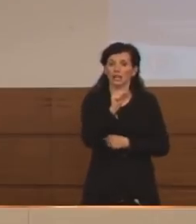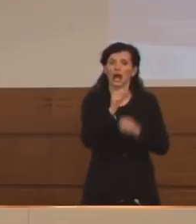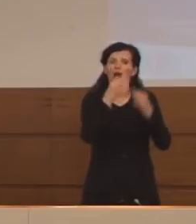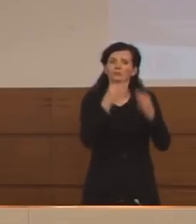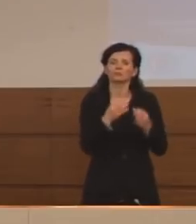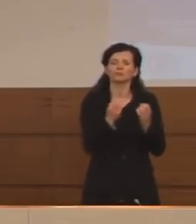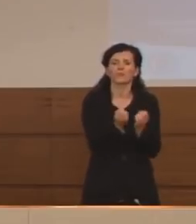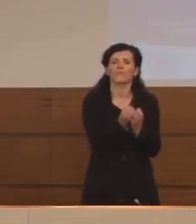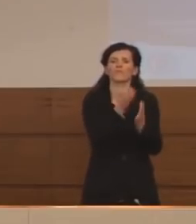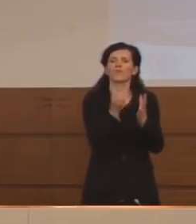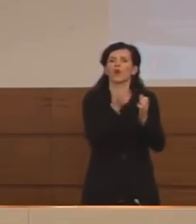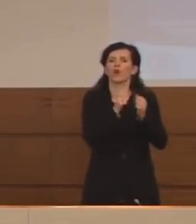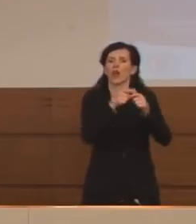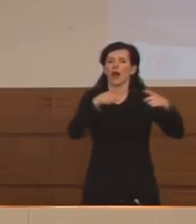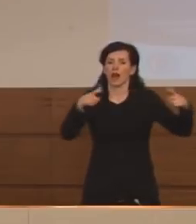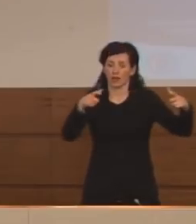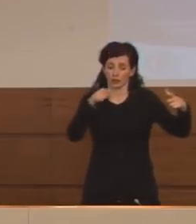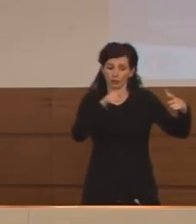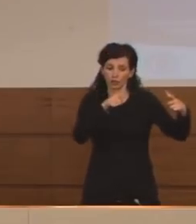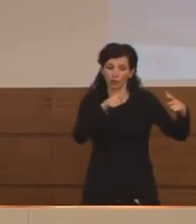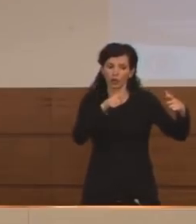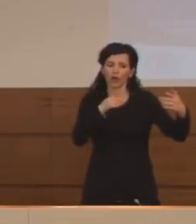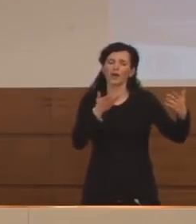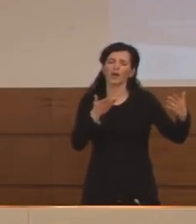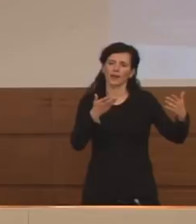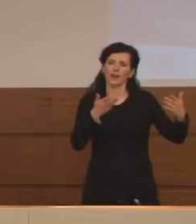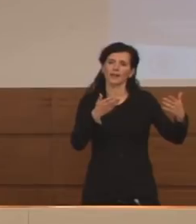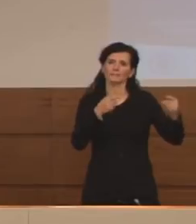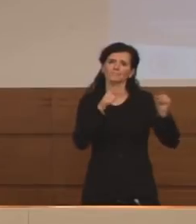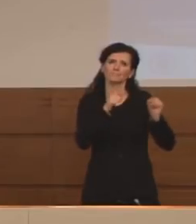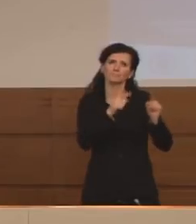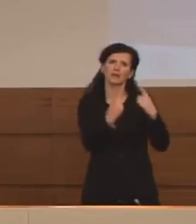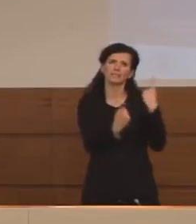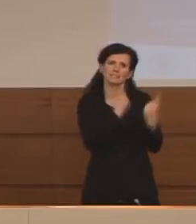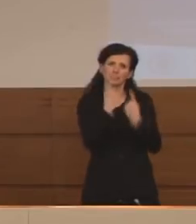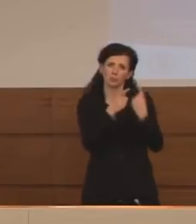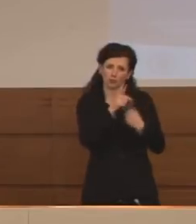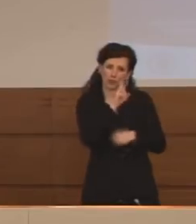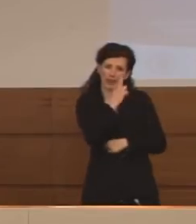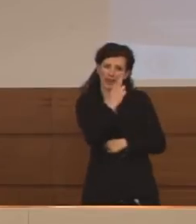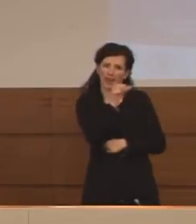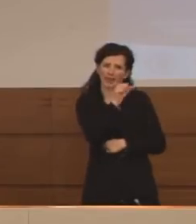E questo ha portato a volte a veri e propri cluster di casi,